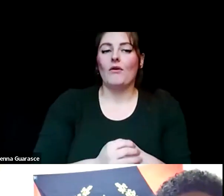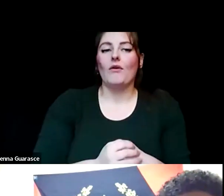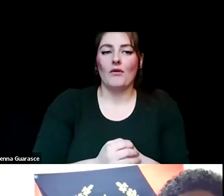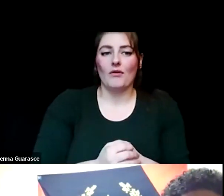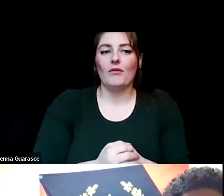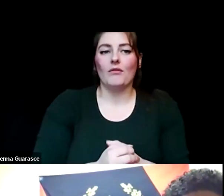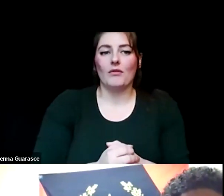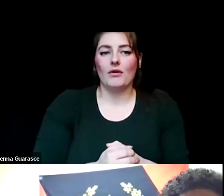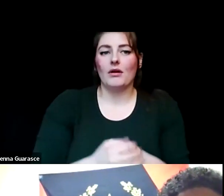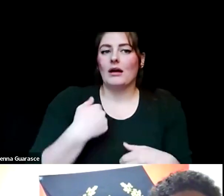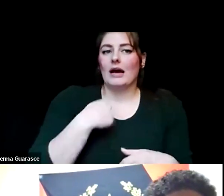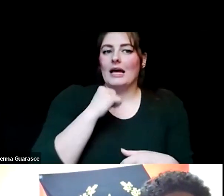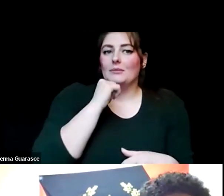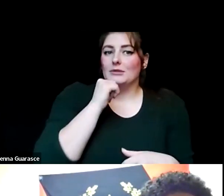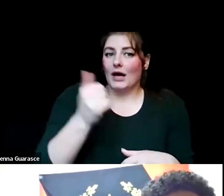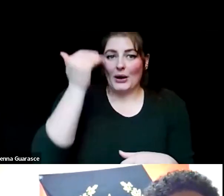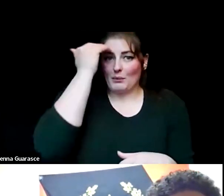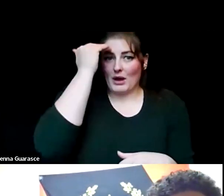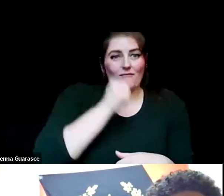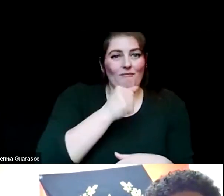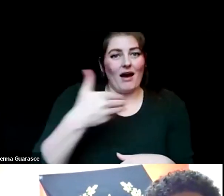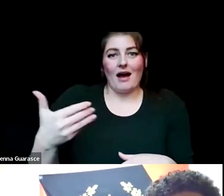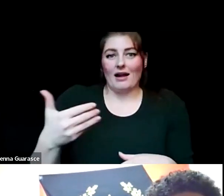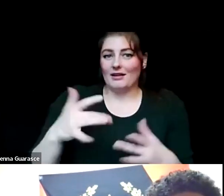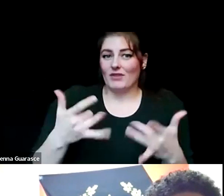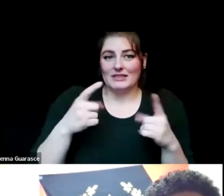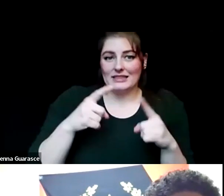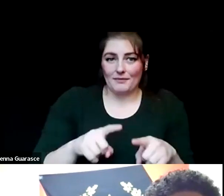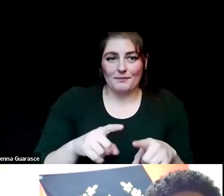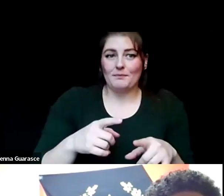No conozco ningún caso en el que eso haya sucedido